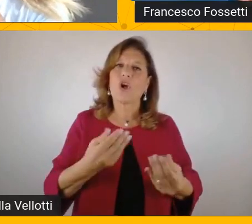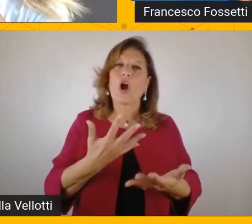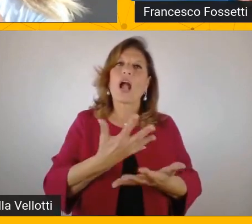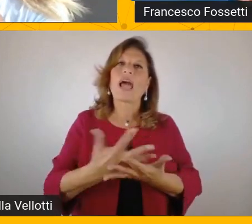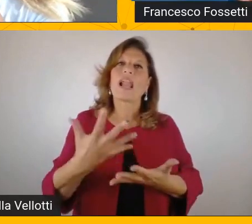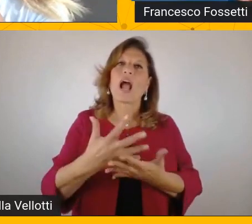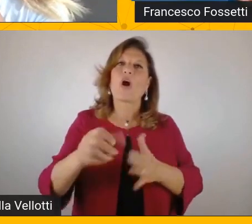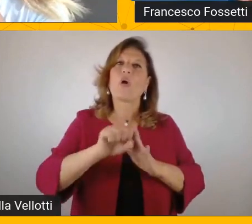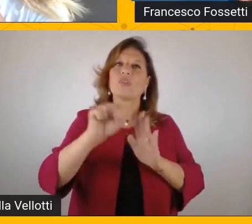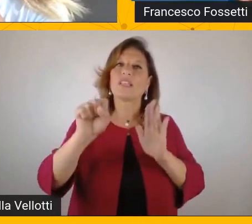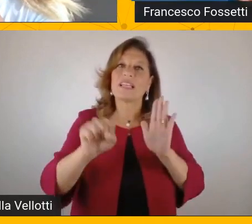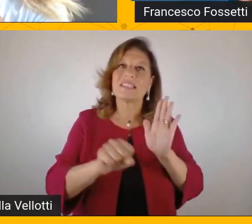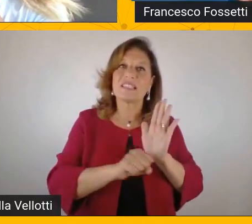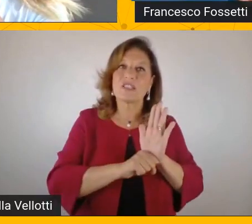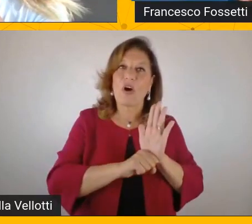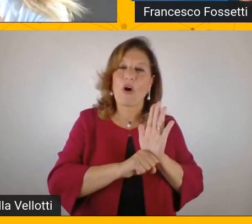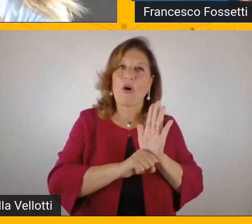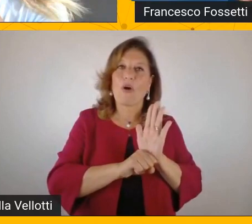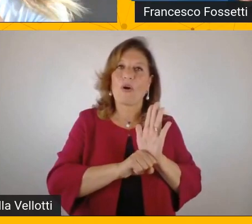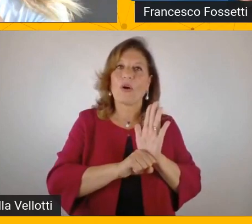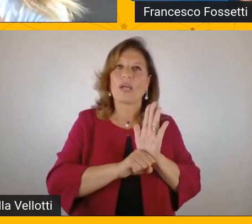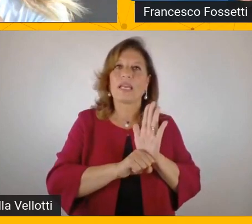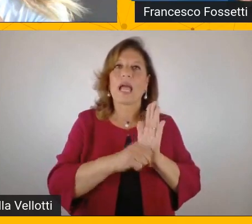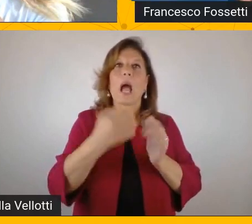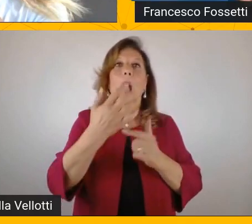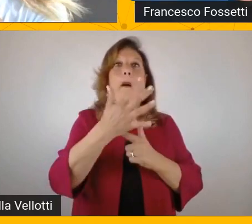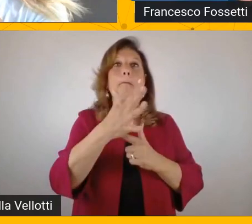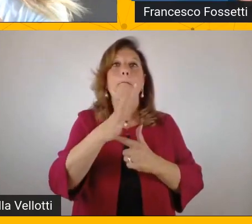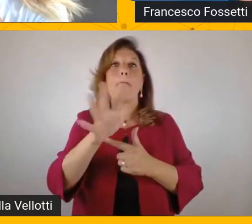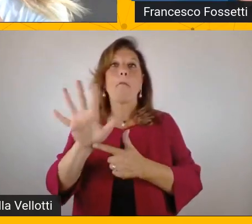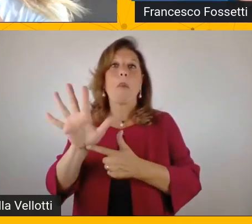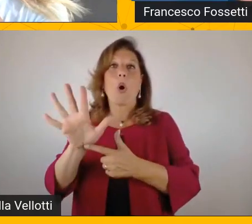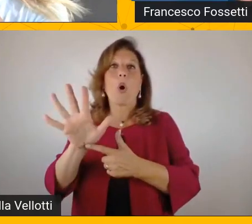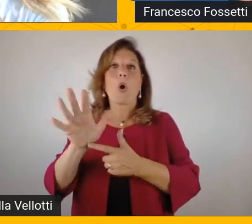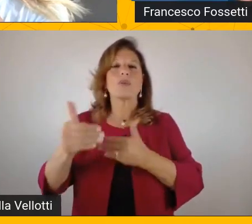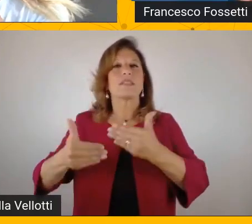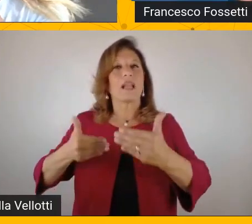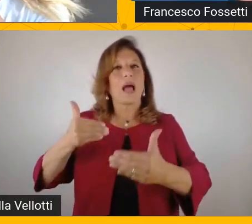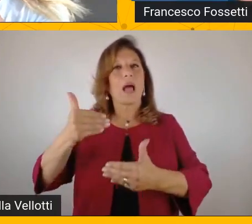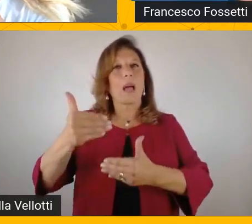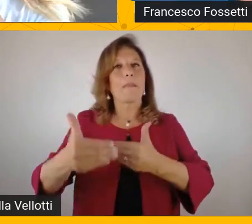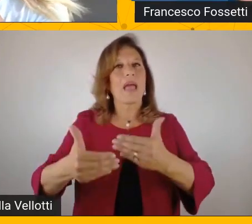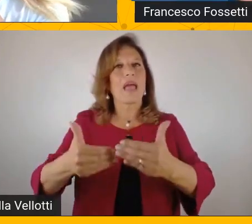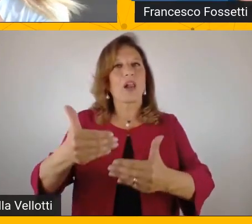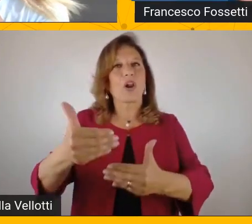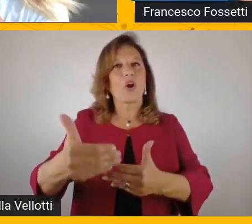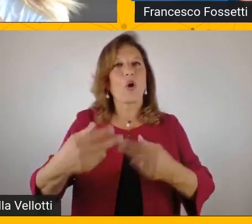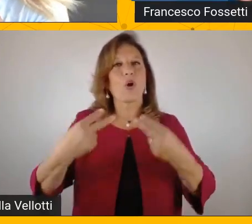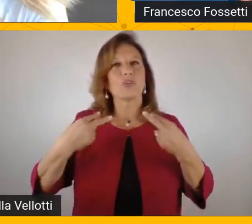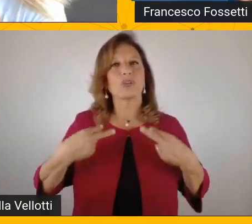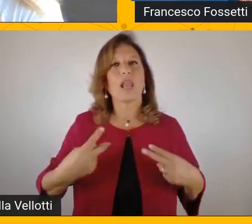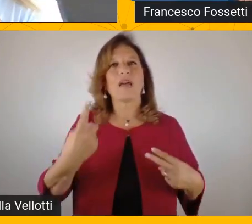gioco che racconta una storia che ehm mostra il percorso di